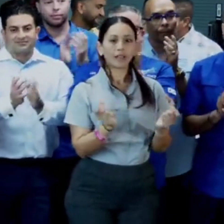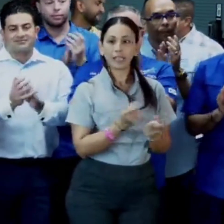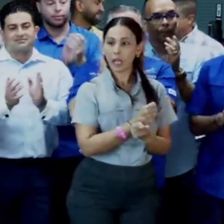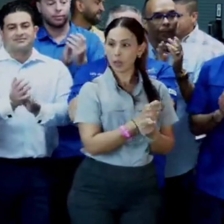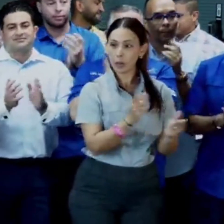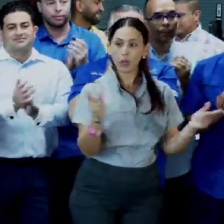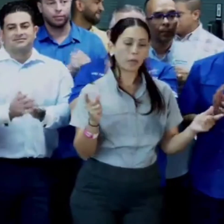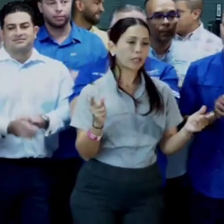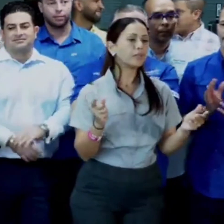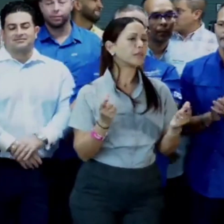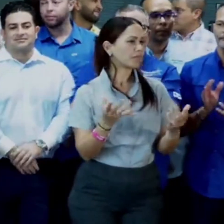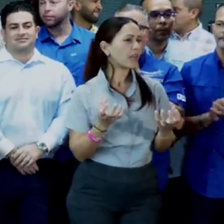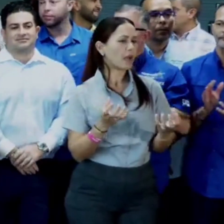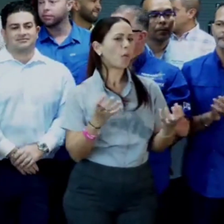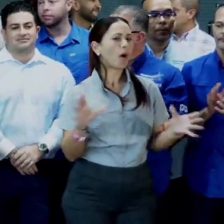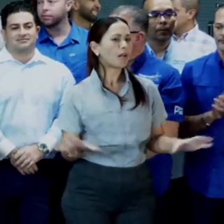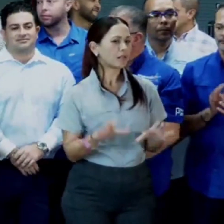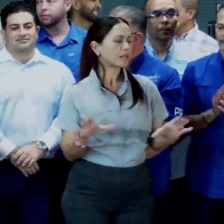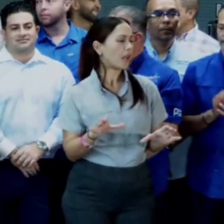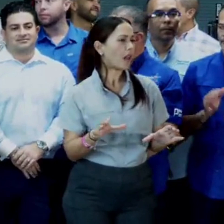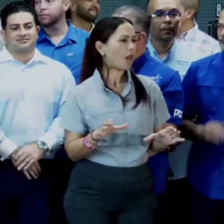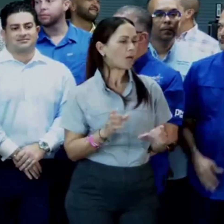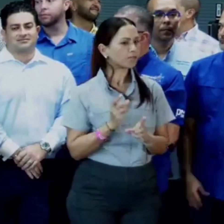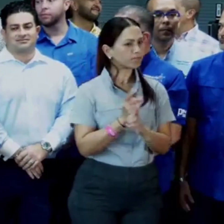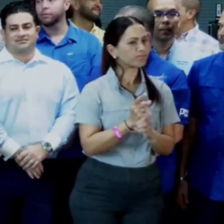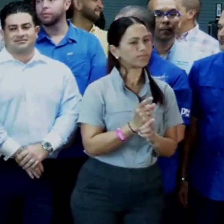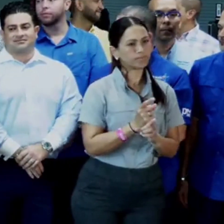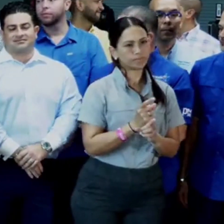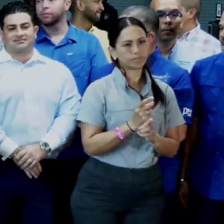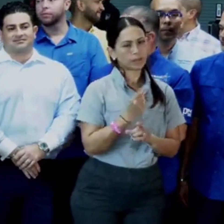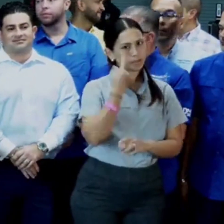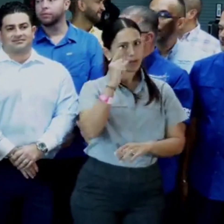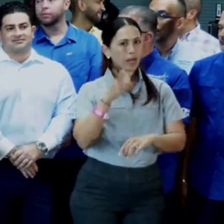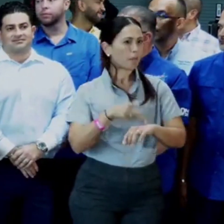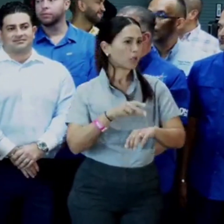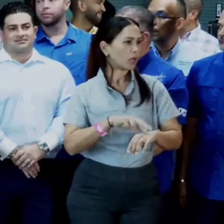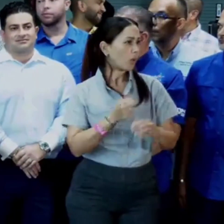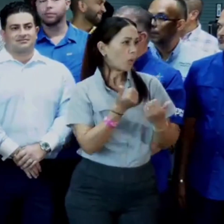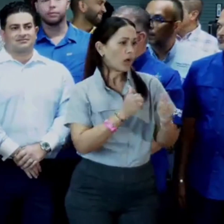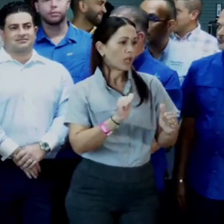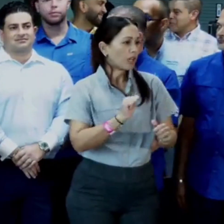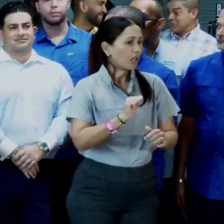y hacerlo bien por Puerto Rico así que cualquier artista puede endosar puede contribuir hacer lo